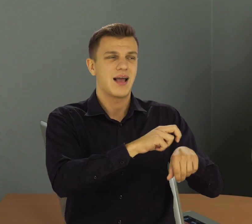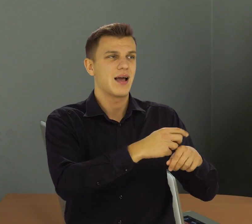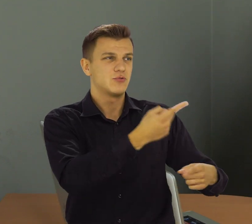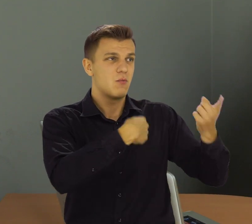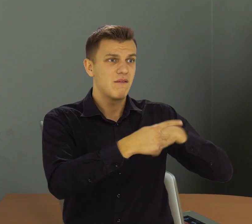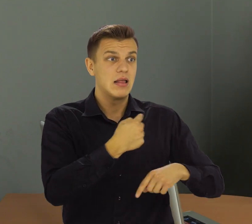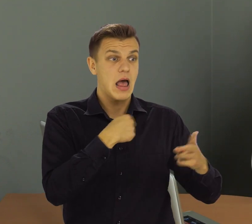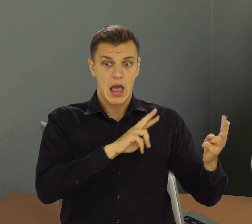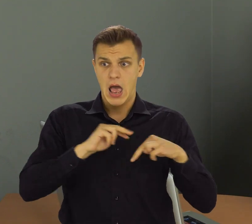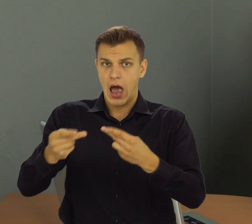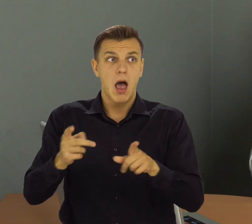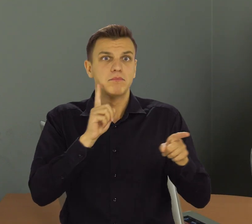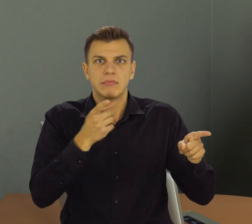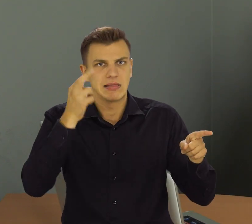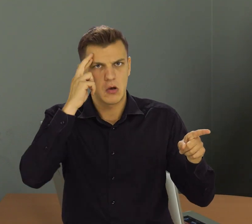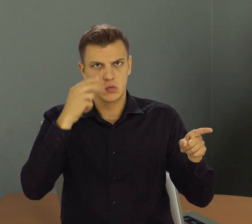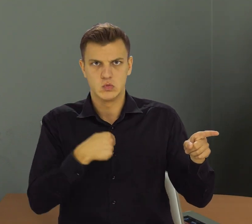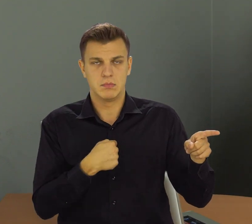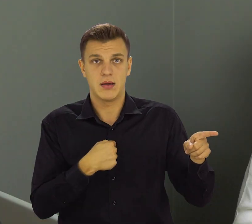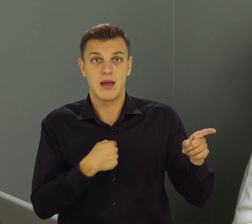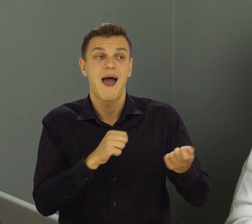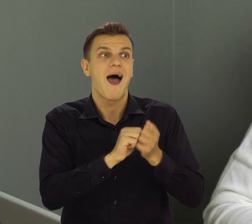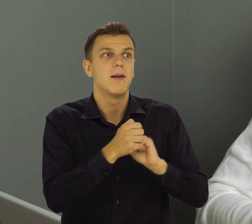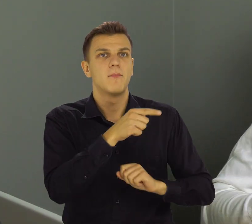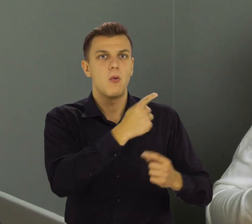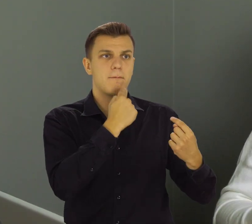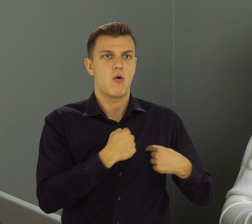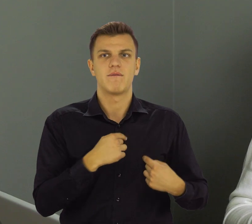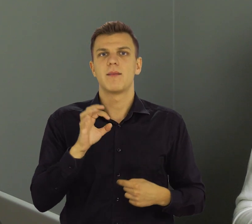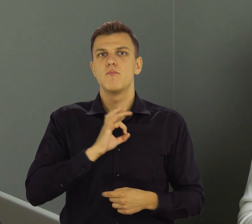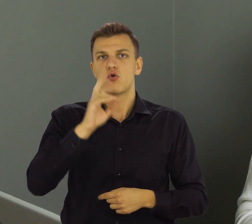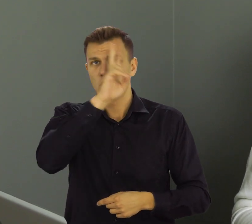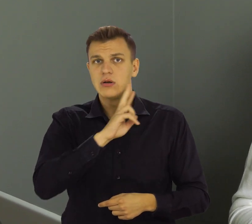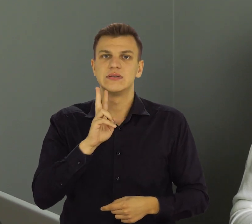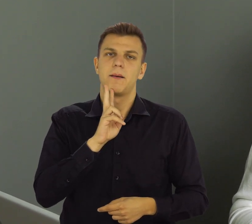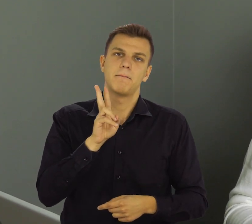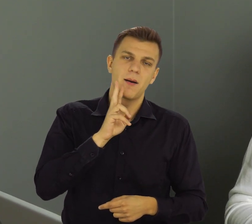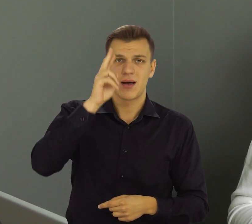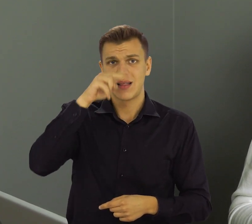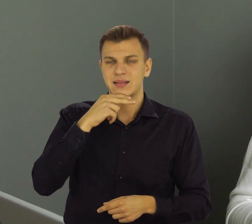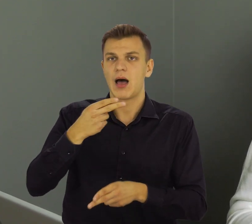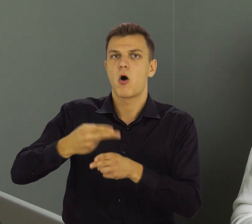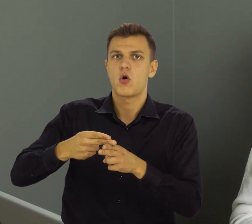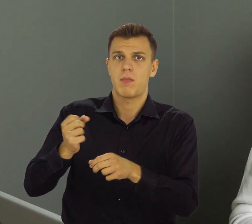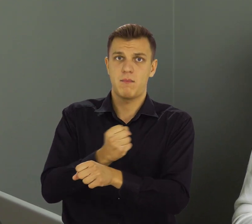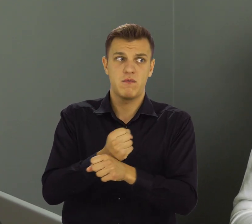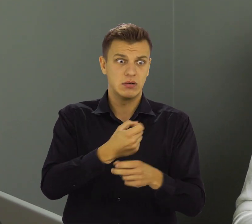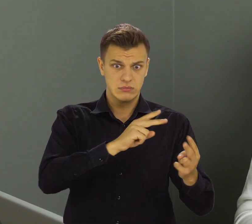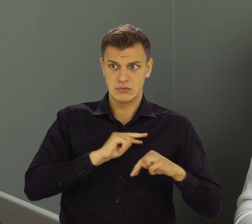na przykład o poważnej chorobie jednego z rodziców. Jedyna rzecz, do jakiej mógłbym mieć jakieś zastrzeżenia to fakt,